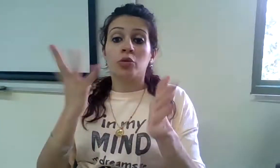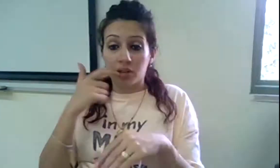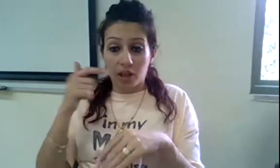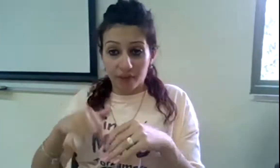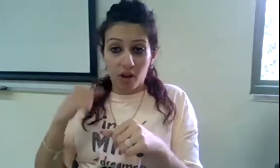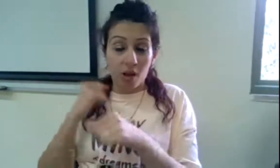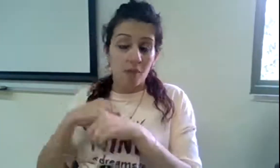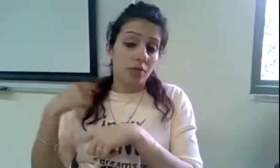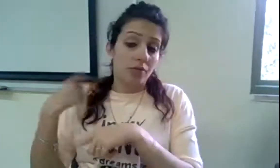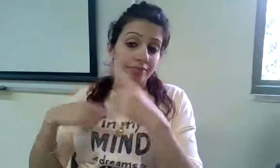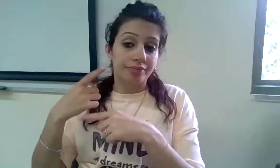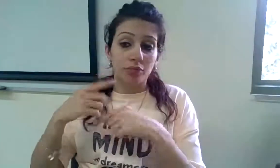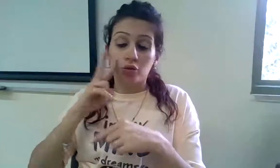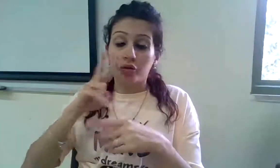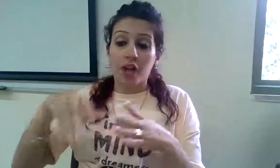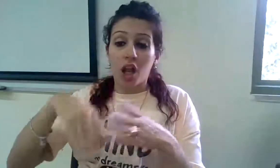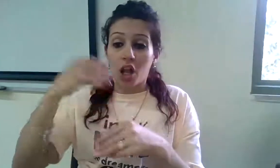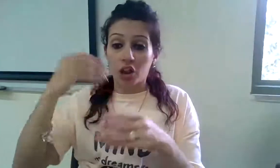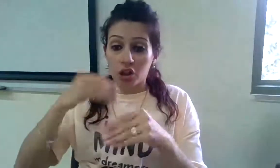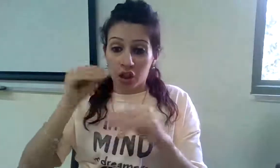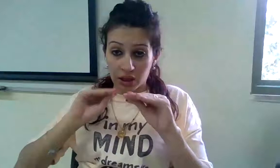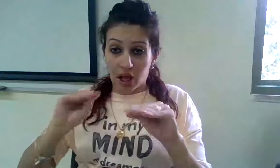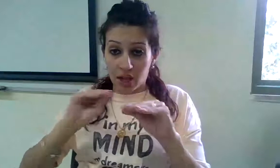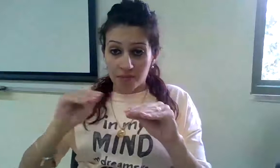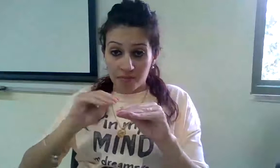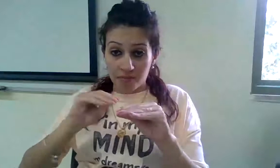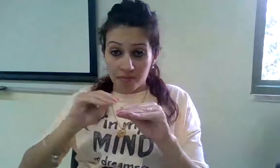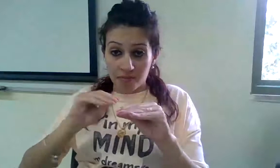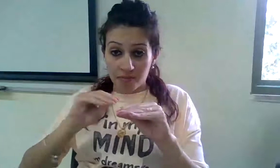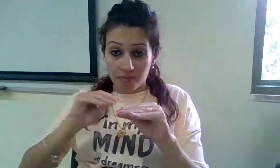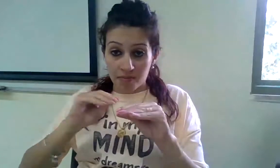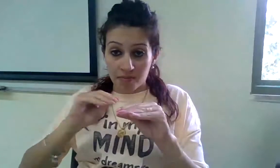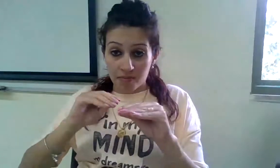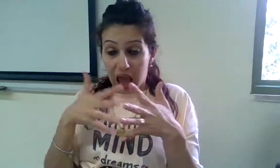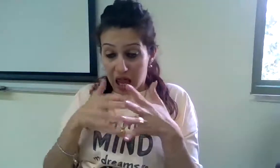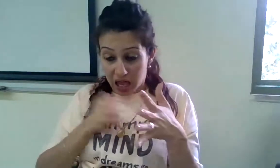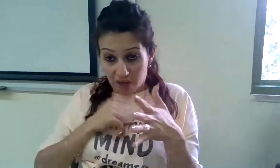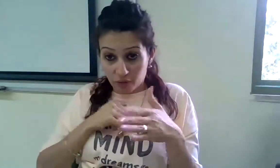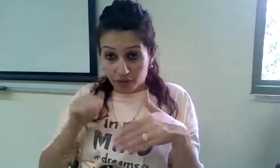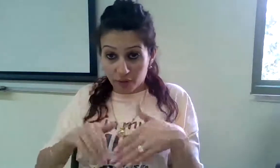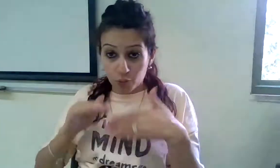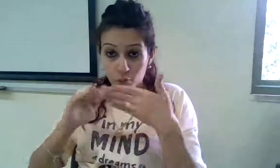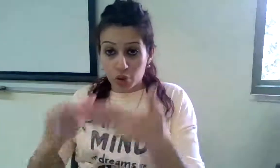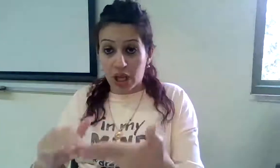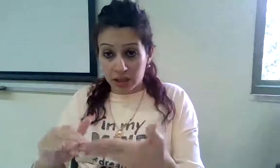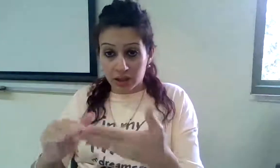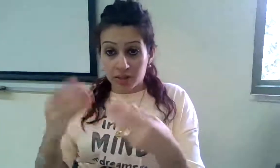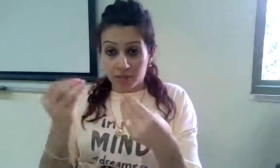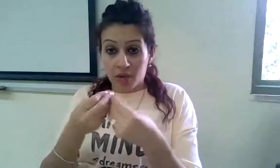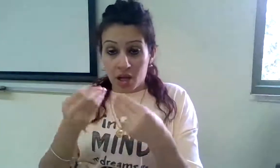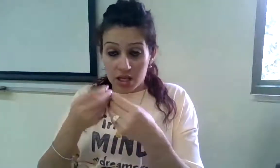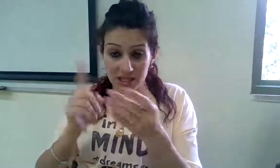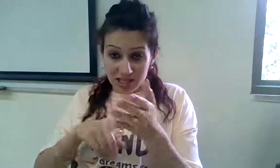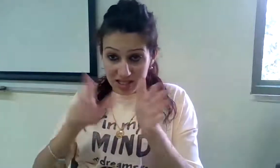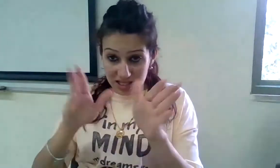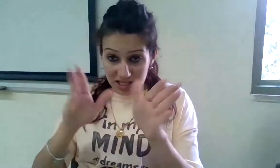حول كيفية دعم طريقة تعلم مختلفة في المنزل؟ نستطيع أيضا المساعدة بذلك